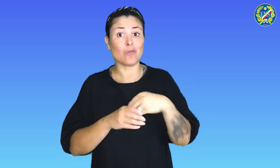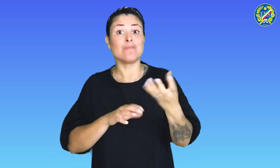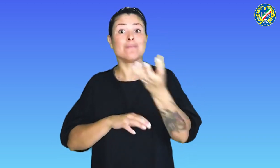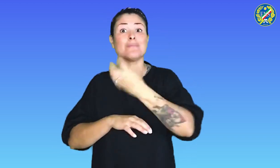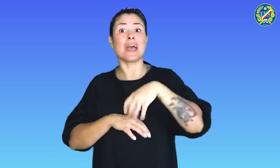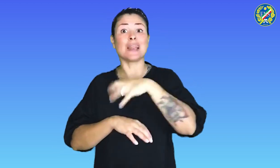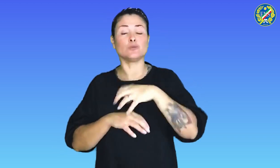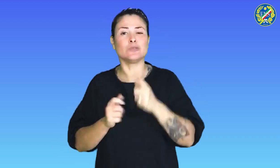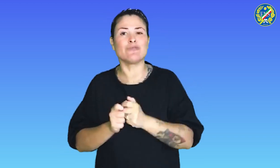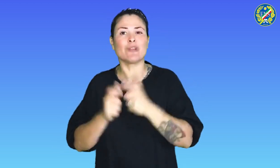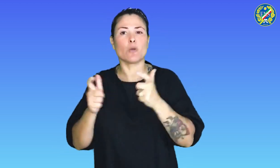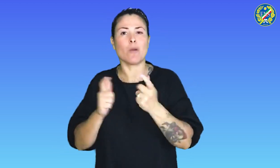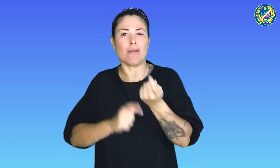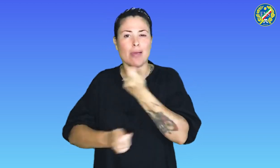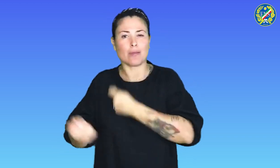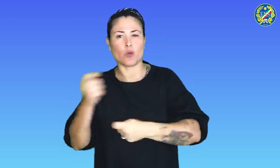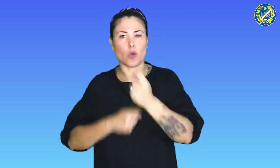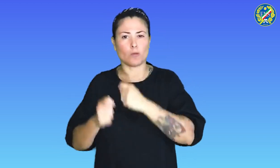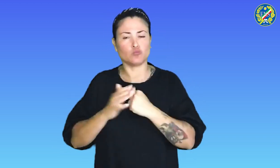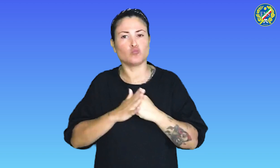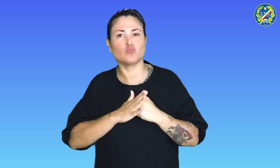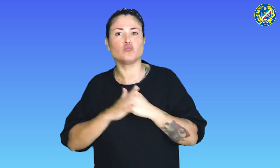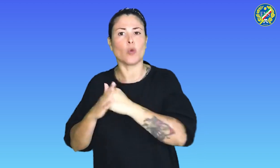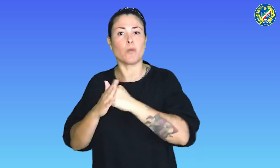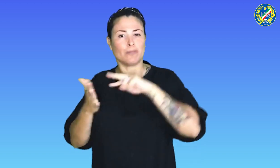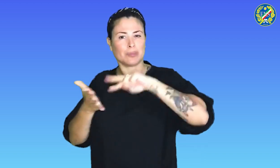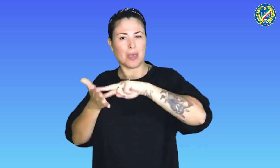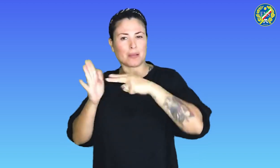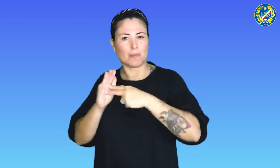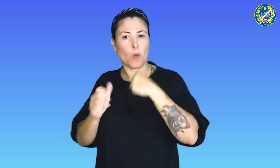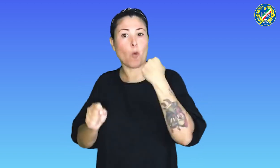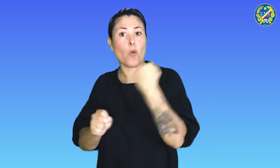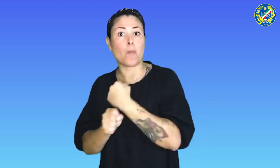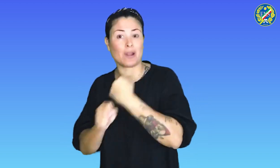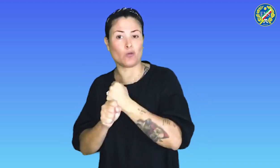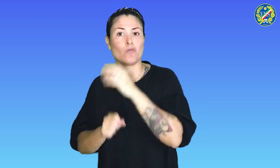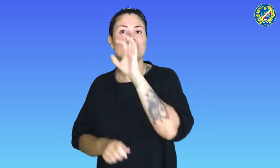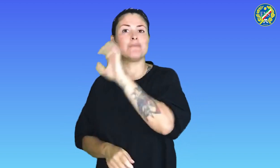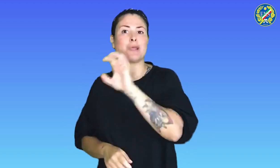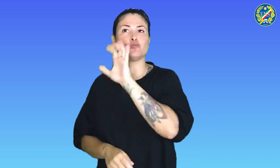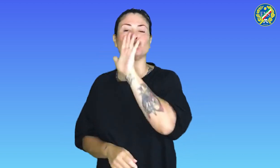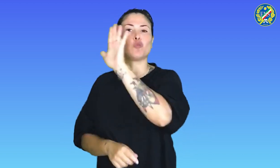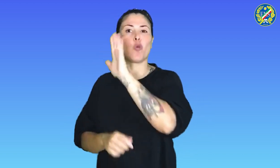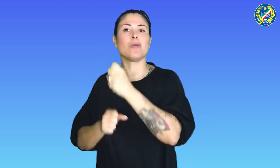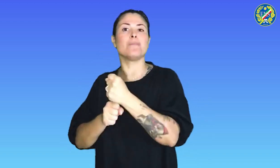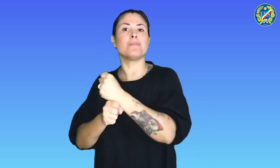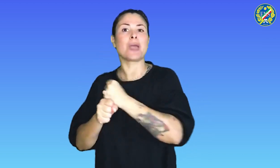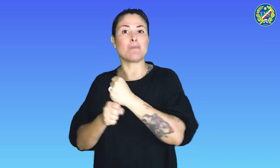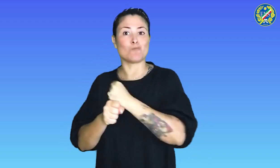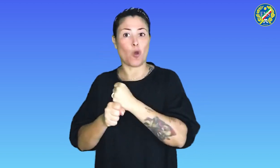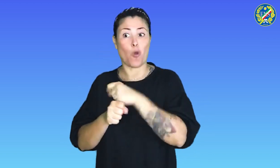di concerto con il Ministero dello Sviluppo Economico e il supporto tecnico e operativo della Regione Piemonte -